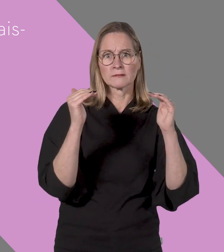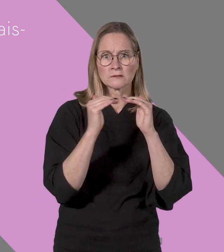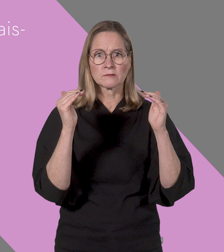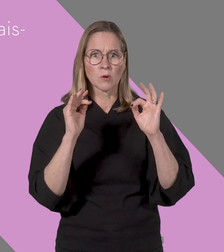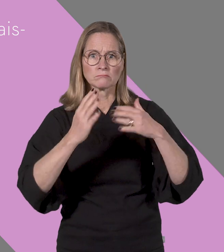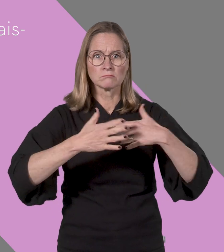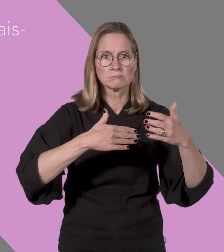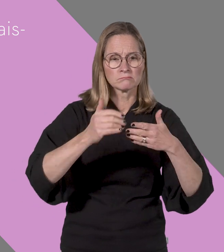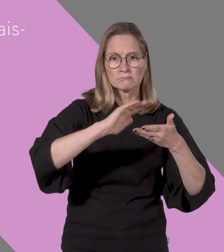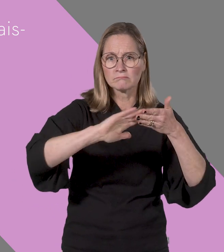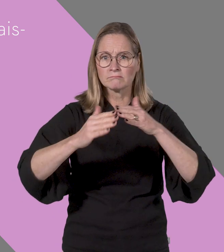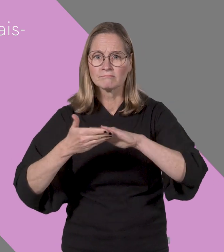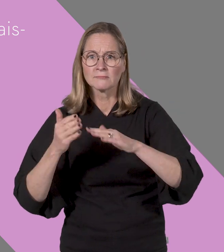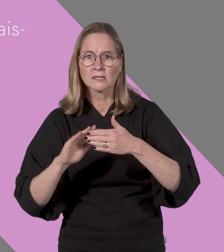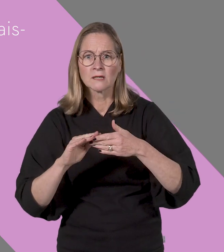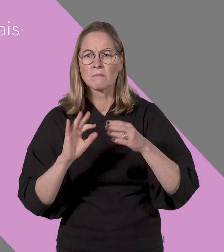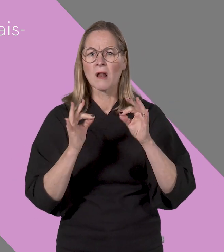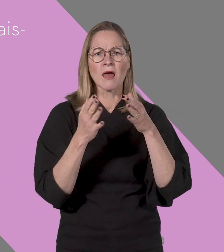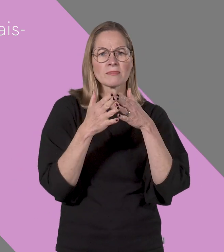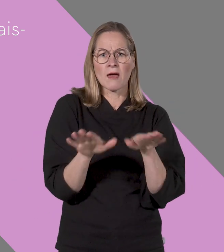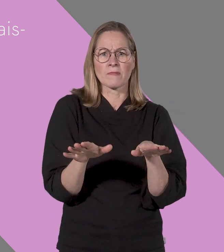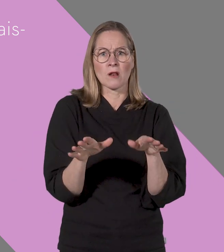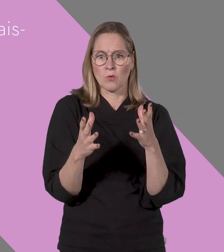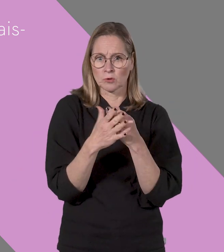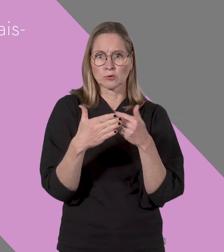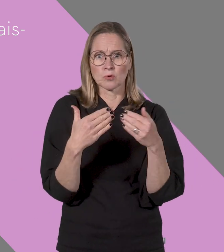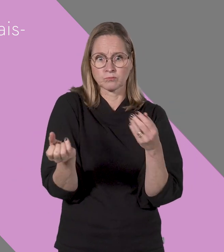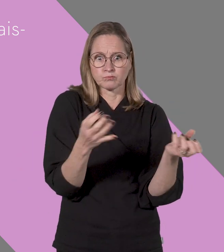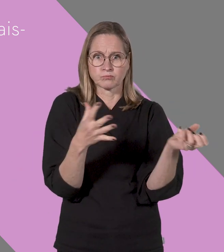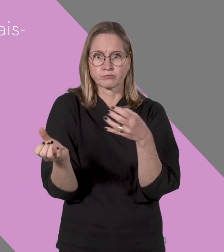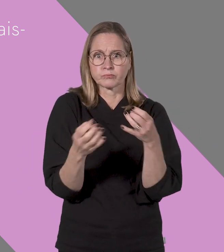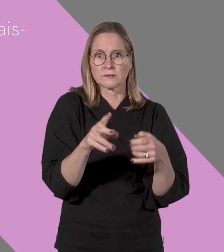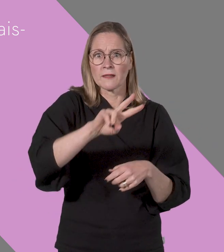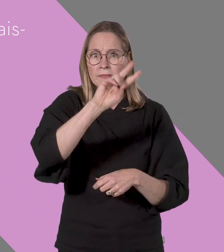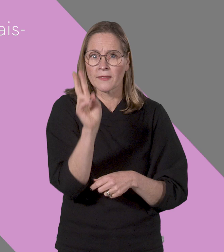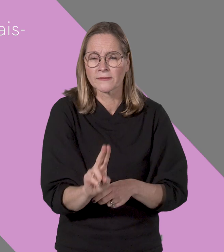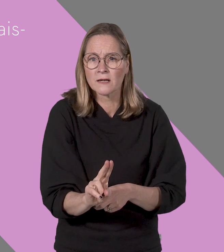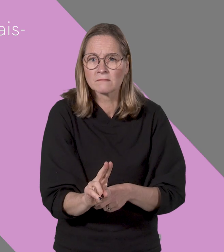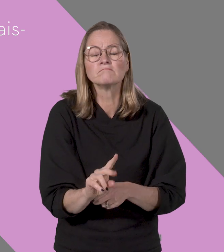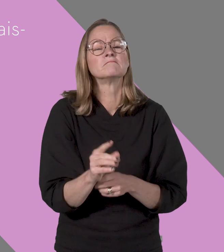omaa työskentelyään toistensa kautta? Entä millä tavoin yhteistyö ruokkii taiteilijuutta?